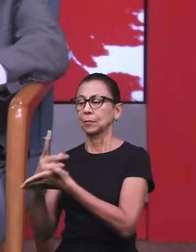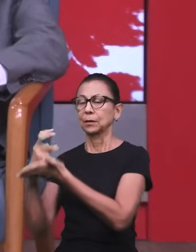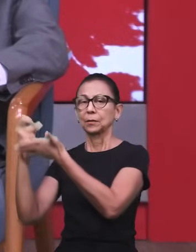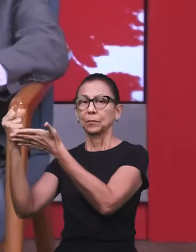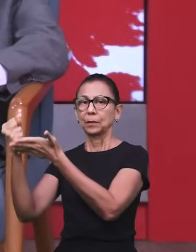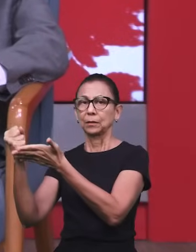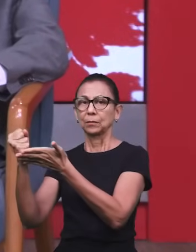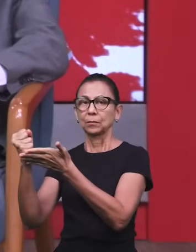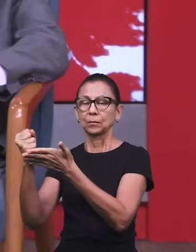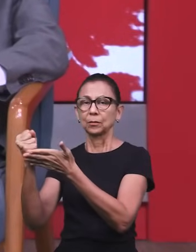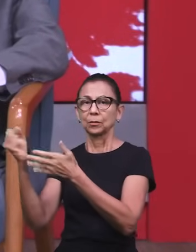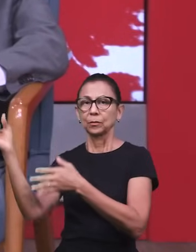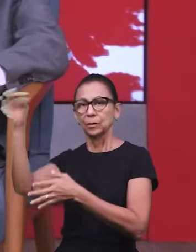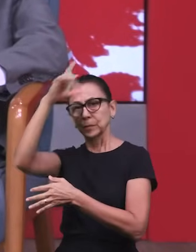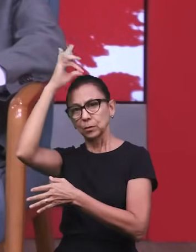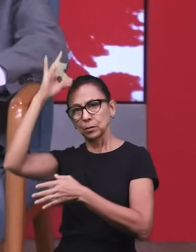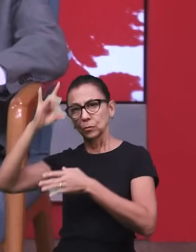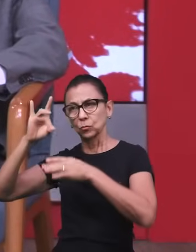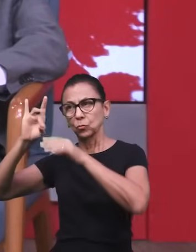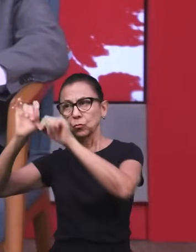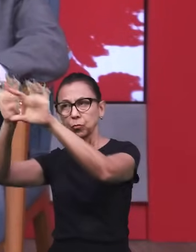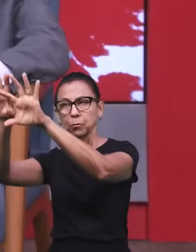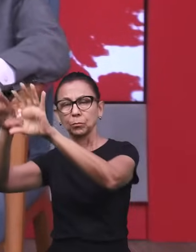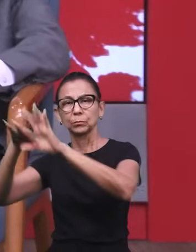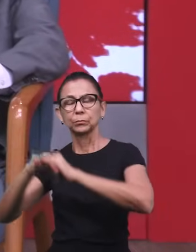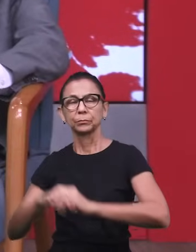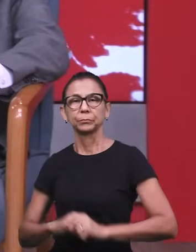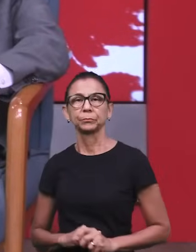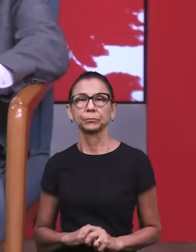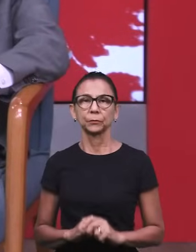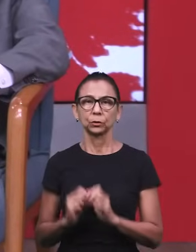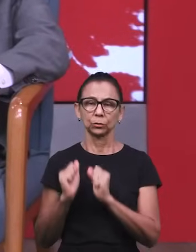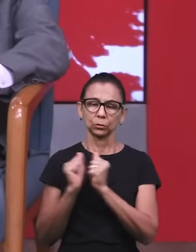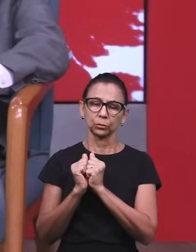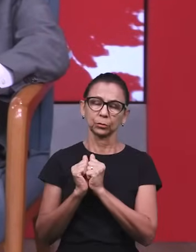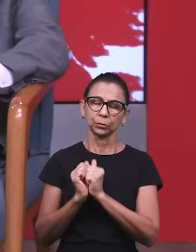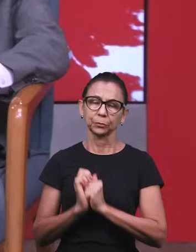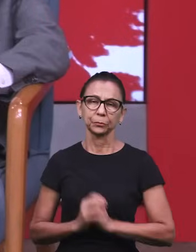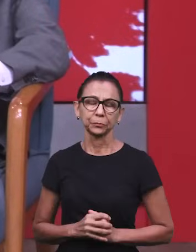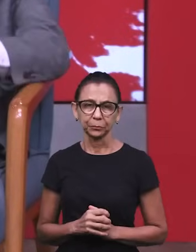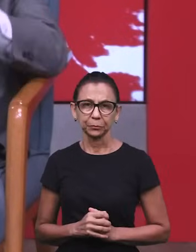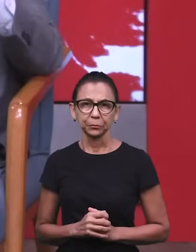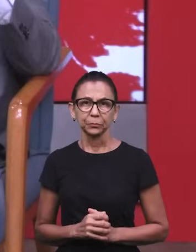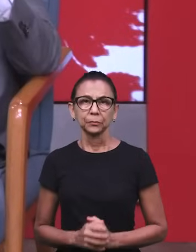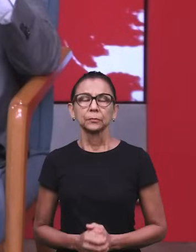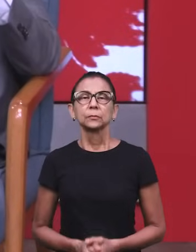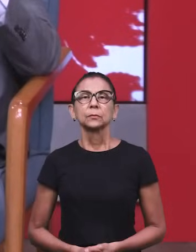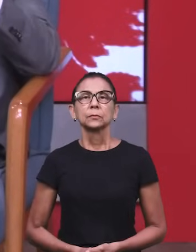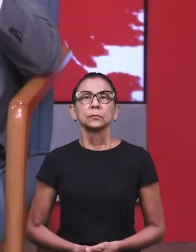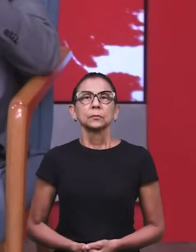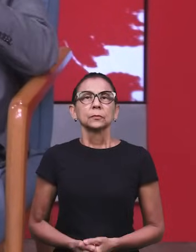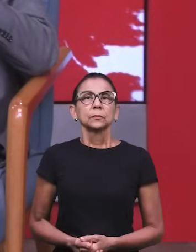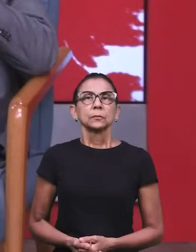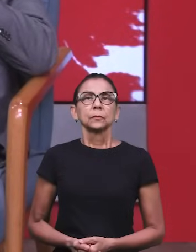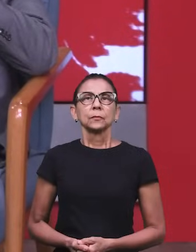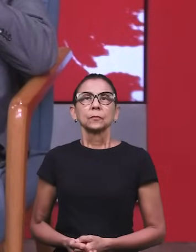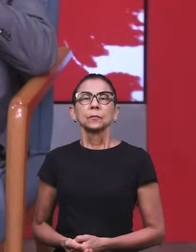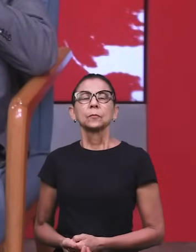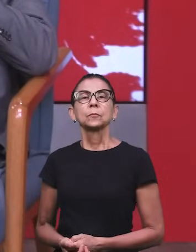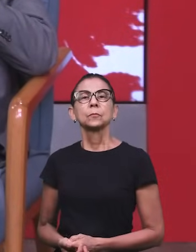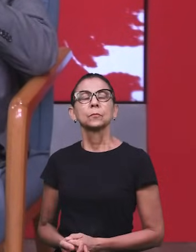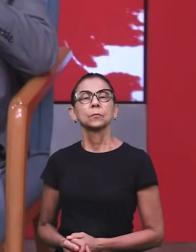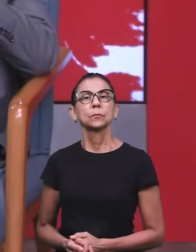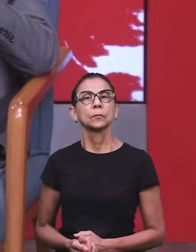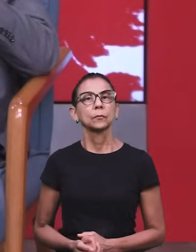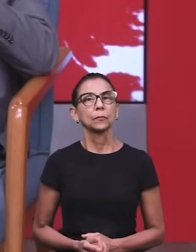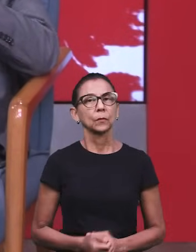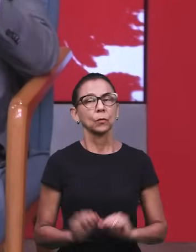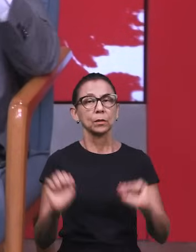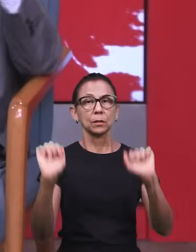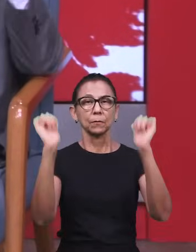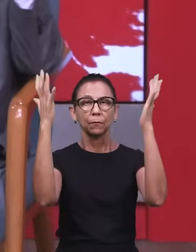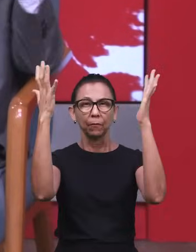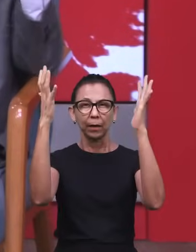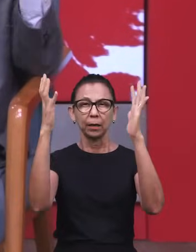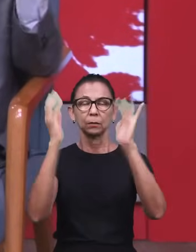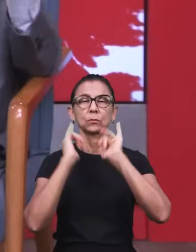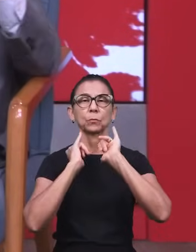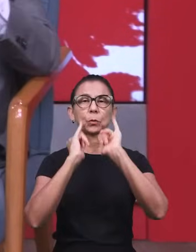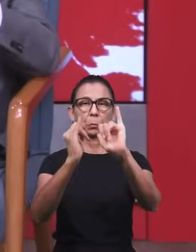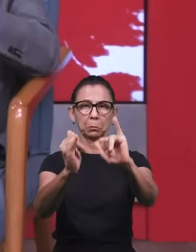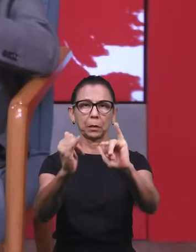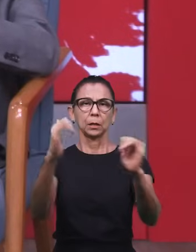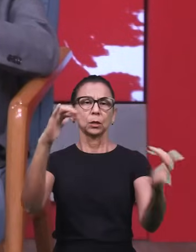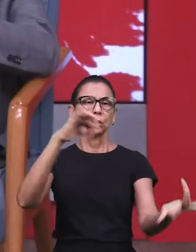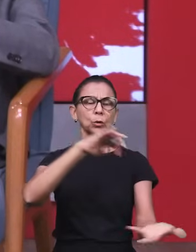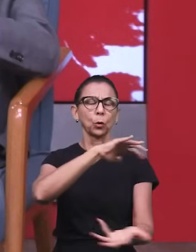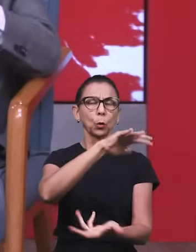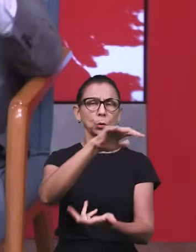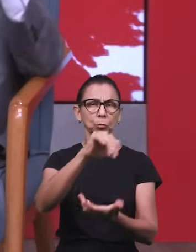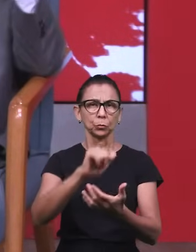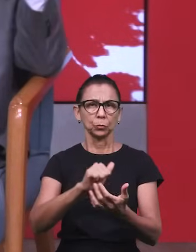santo será retirado então todo objetivo nosso nesse evento de nível Mundial transmitido para